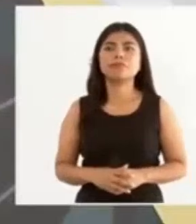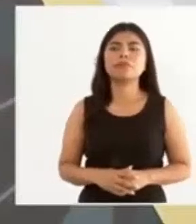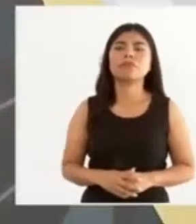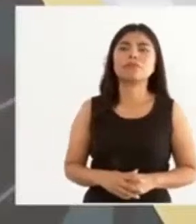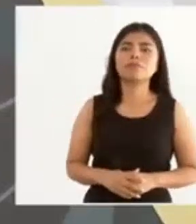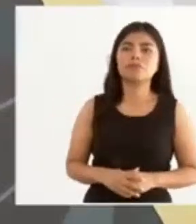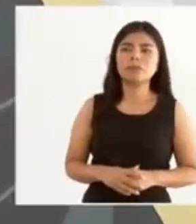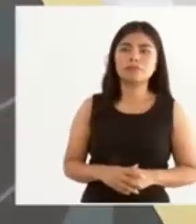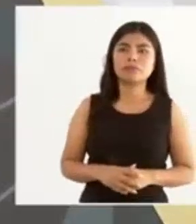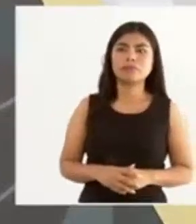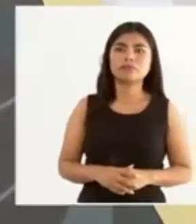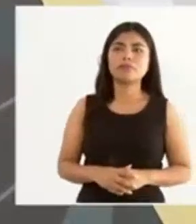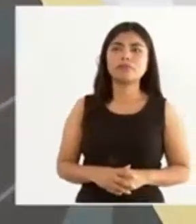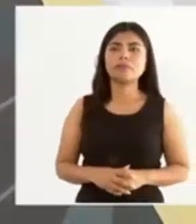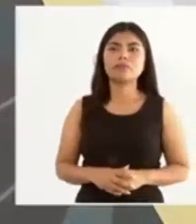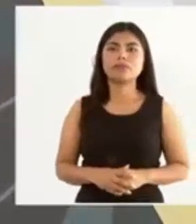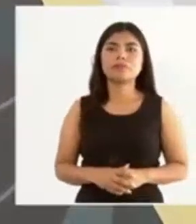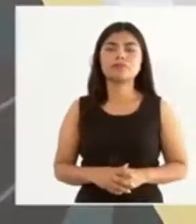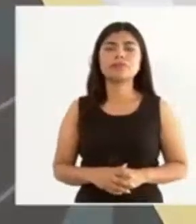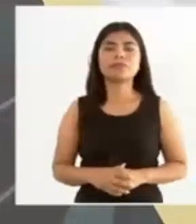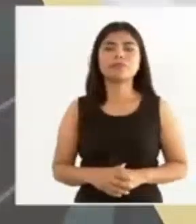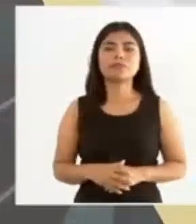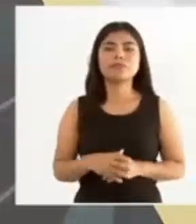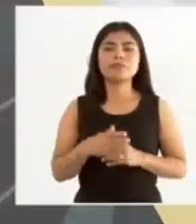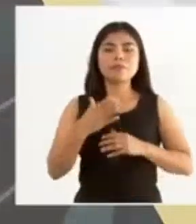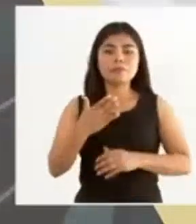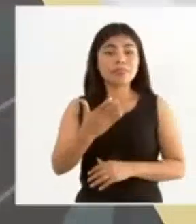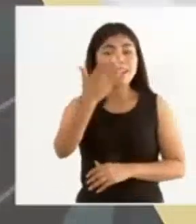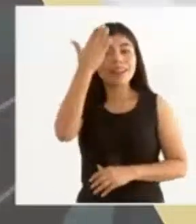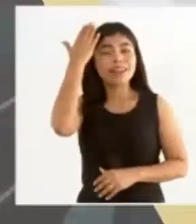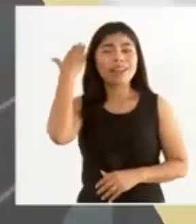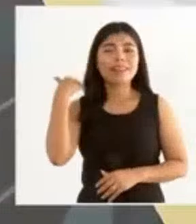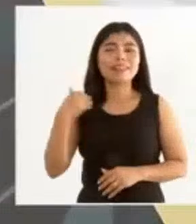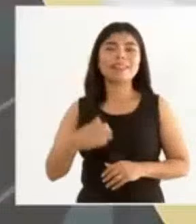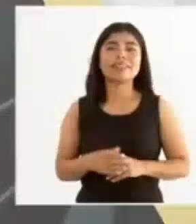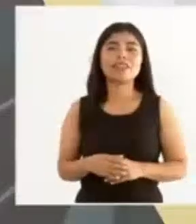presidenta. Ya se acabó aquella época